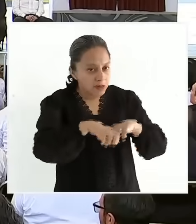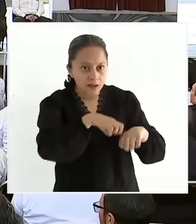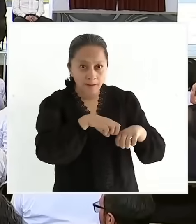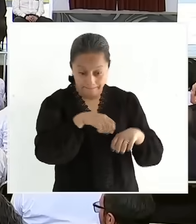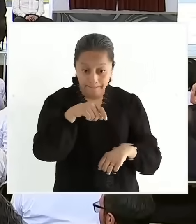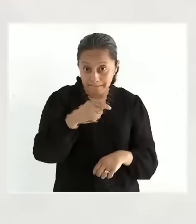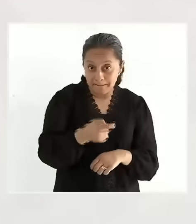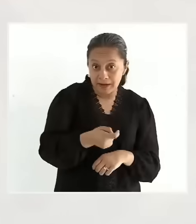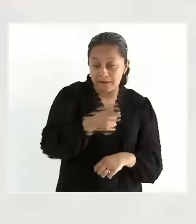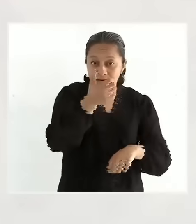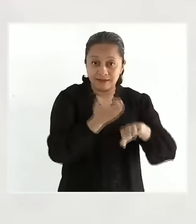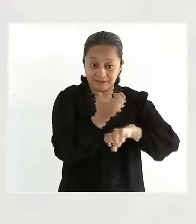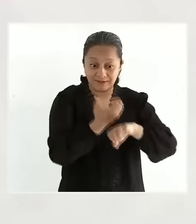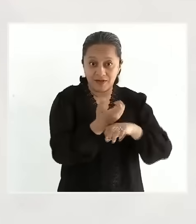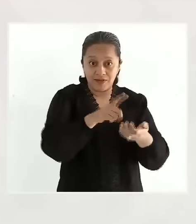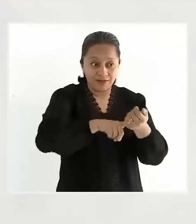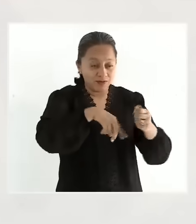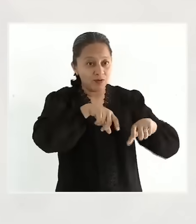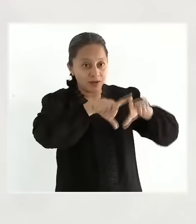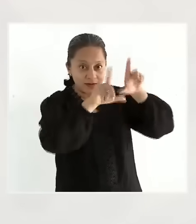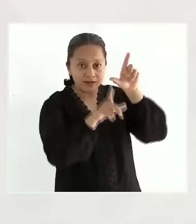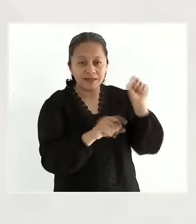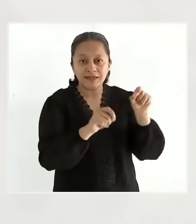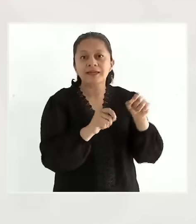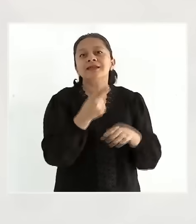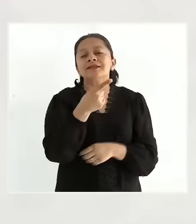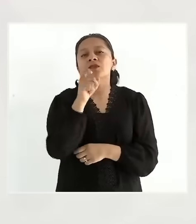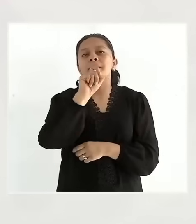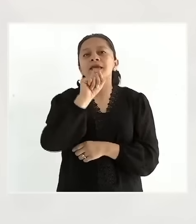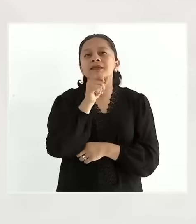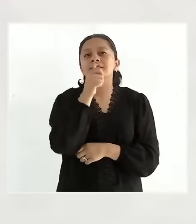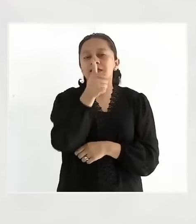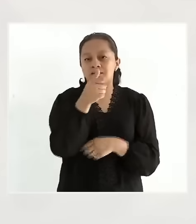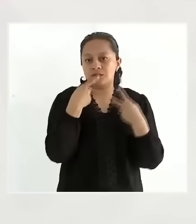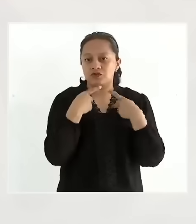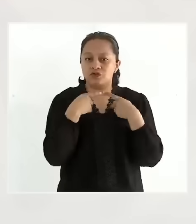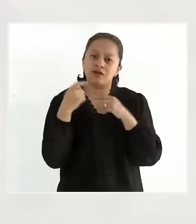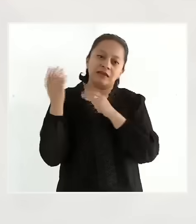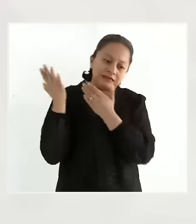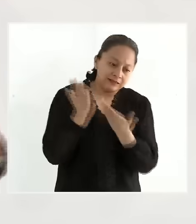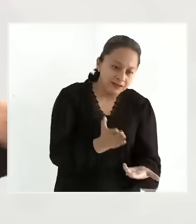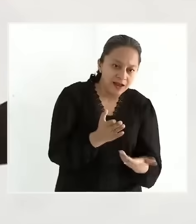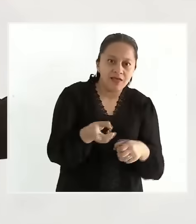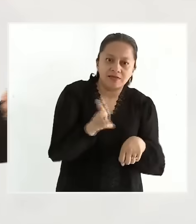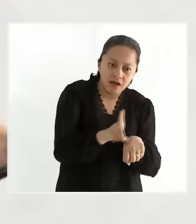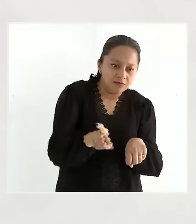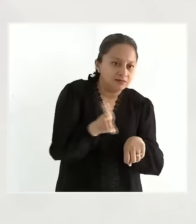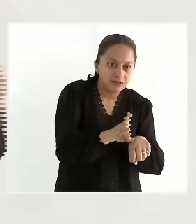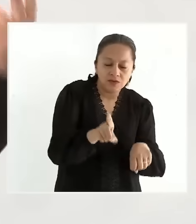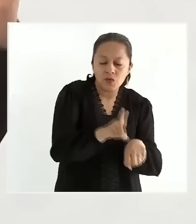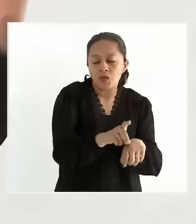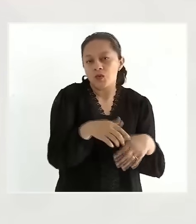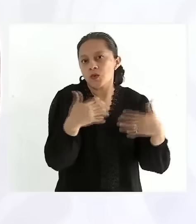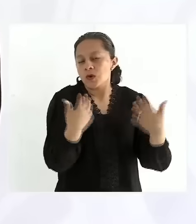estado a nivel nacional donde llegan 126 personas todos los días y la demanda es enorme. Tenemos dos